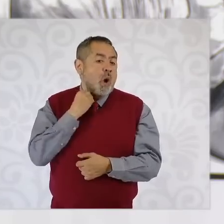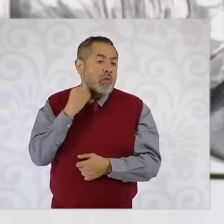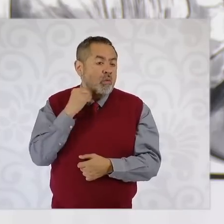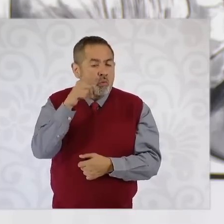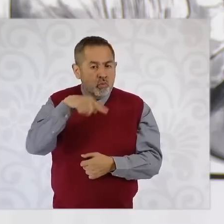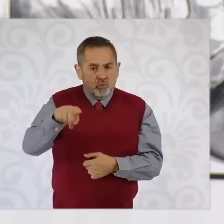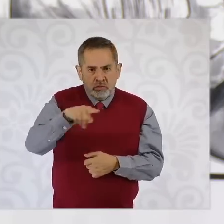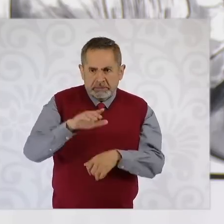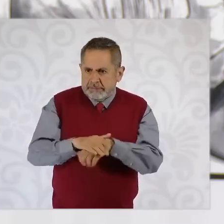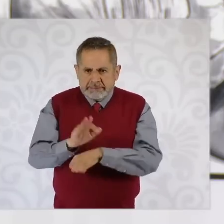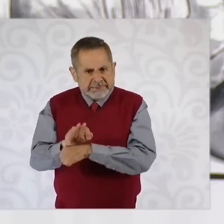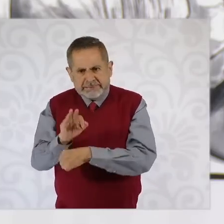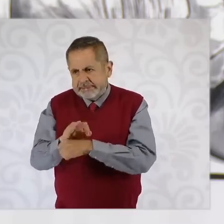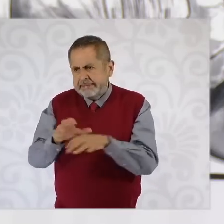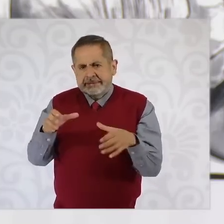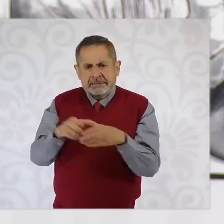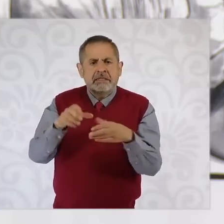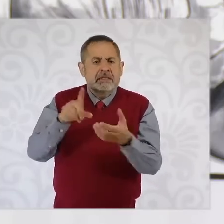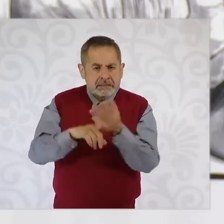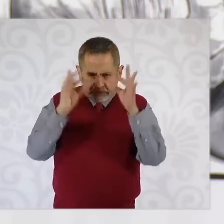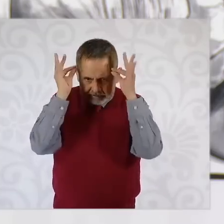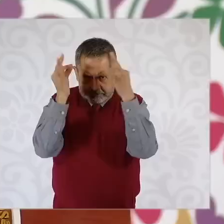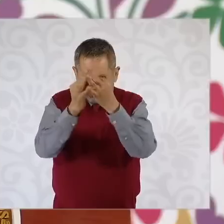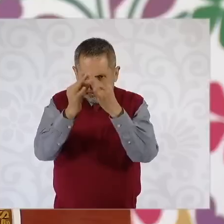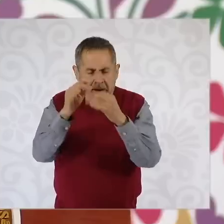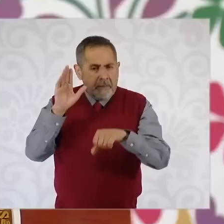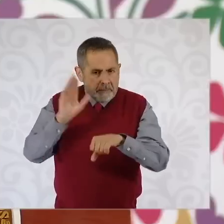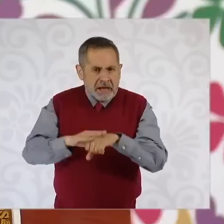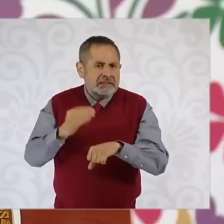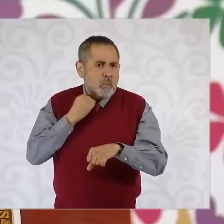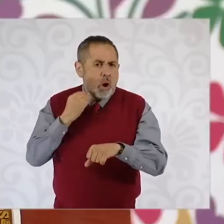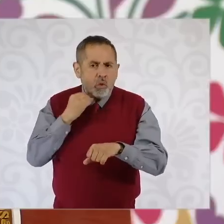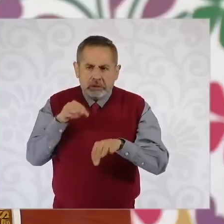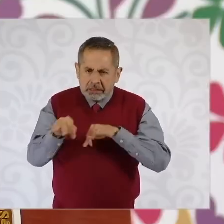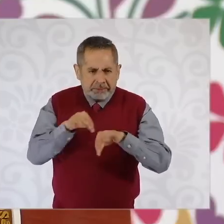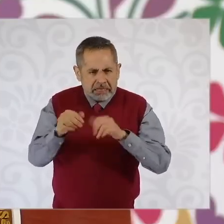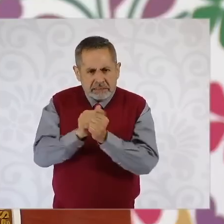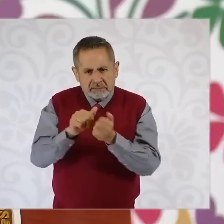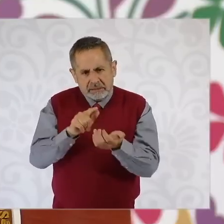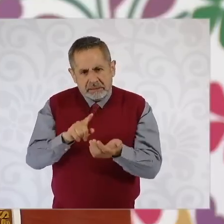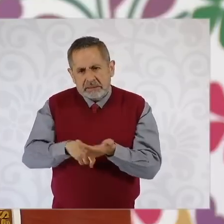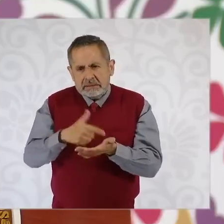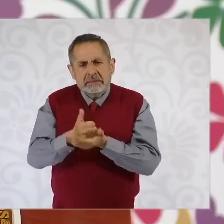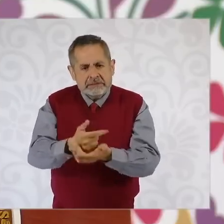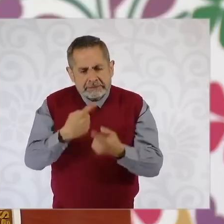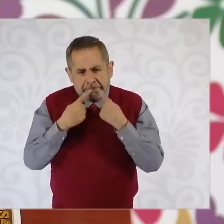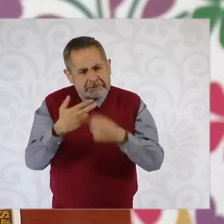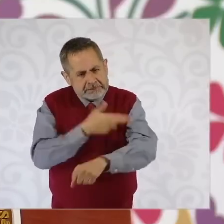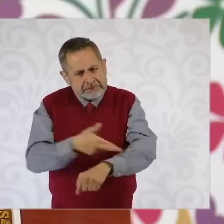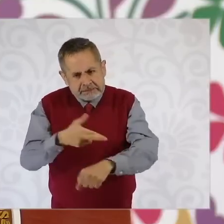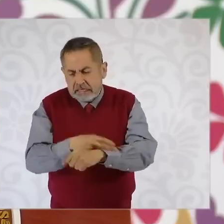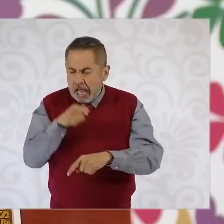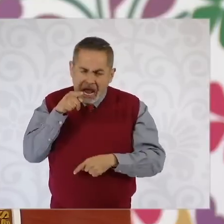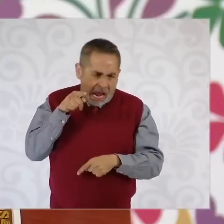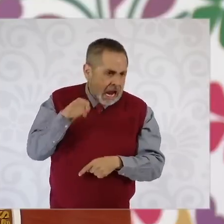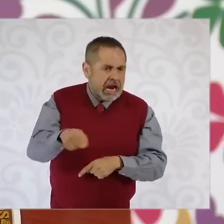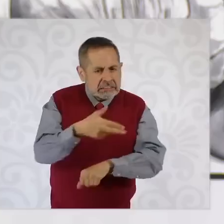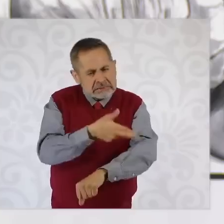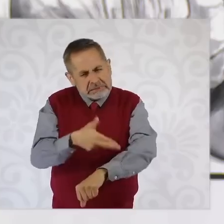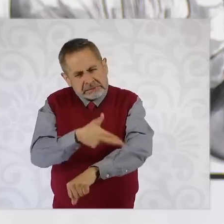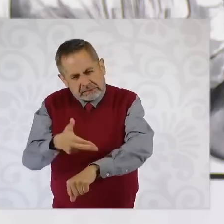fortalecimiento de los abogados en los consulados para que desde allá se puede hacer todo el proceso